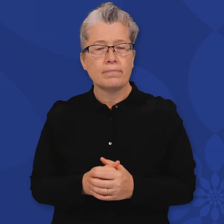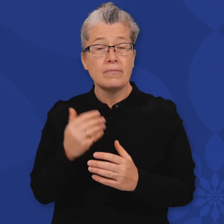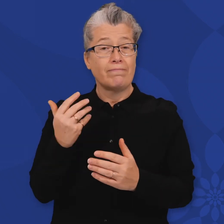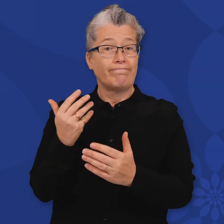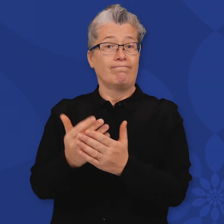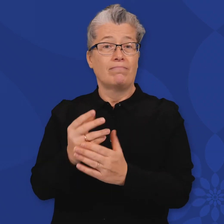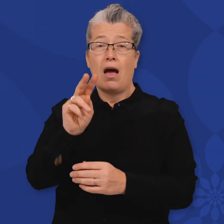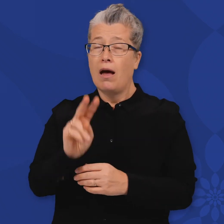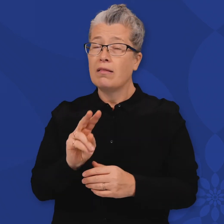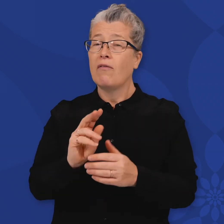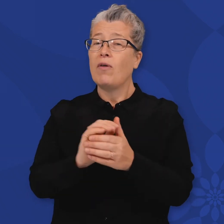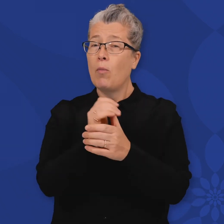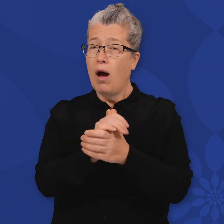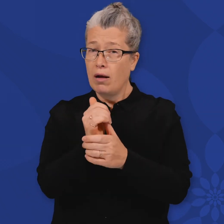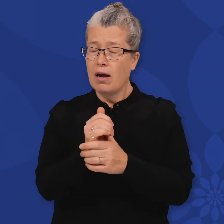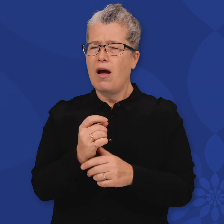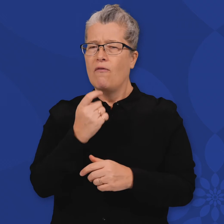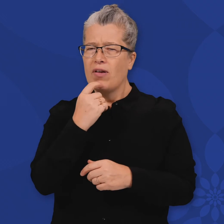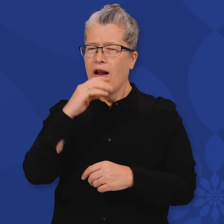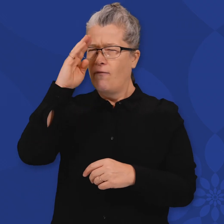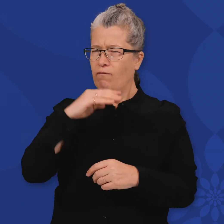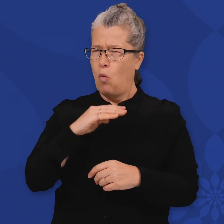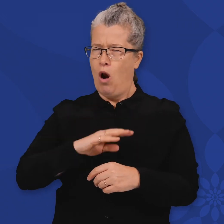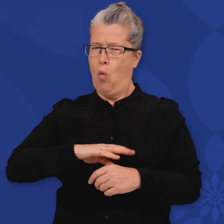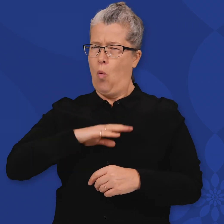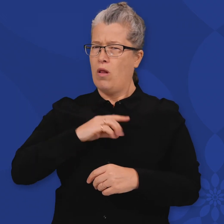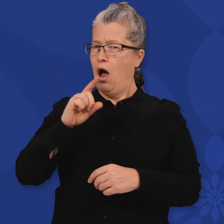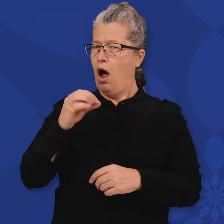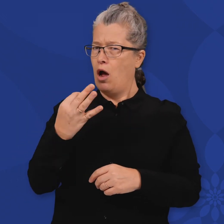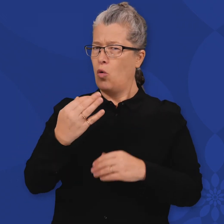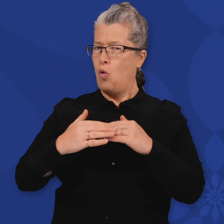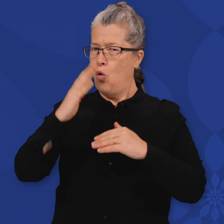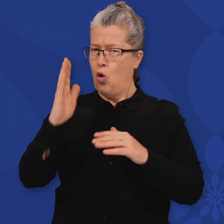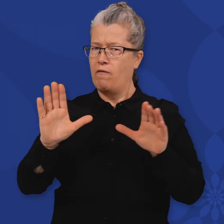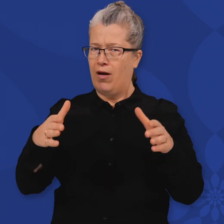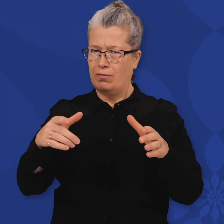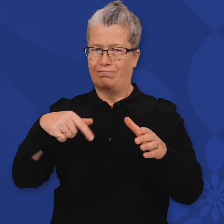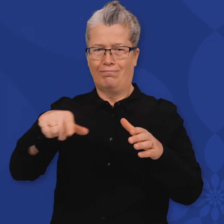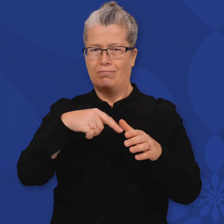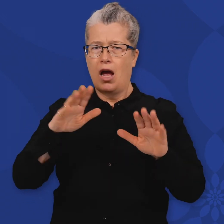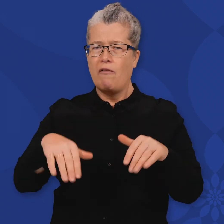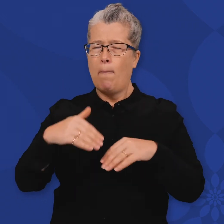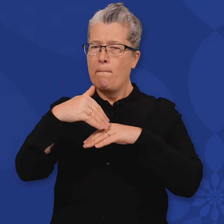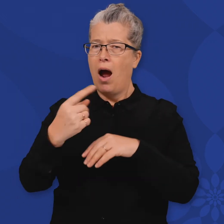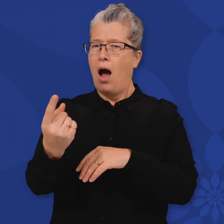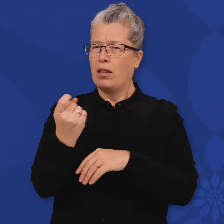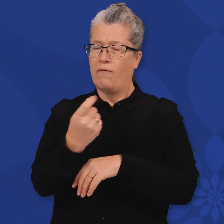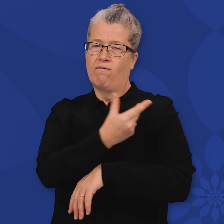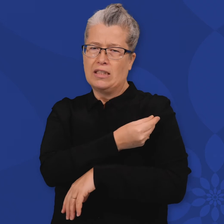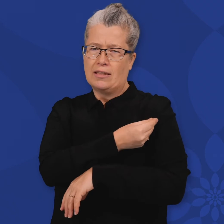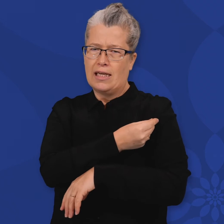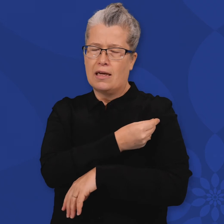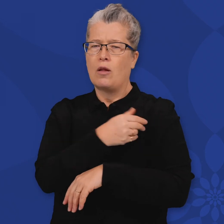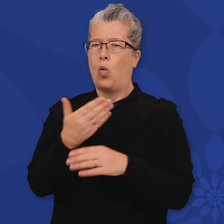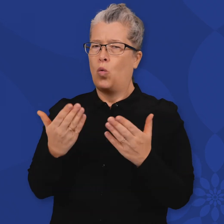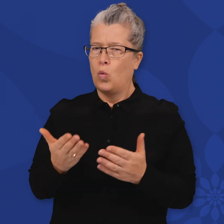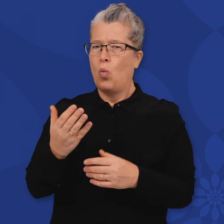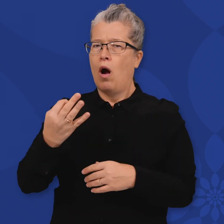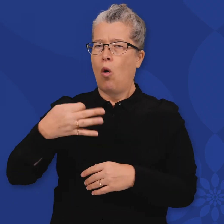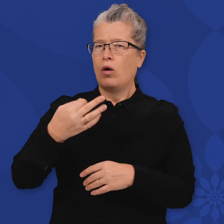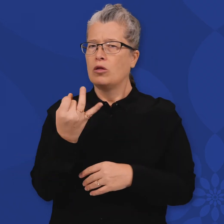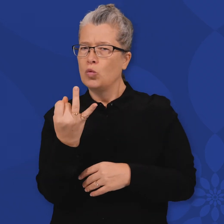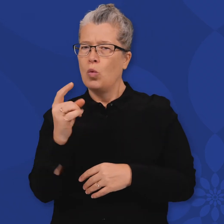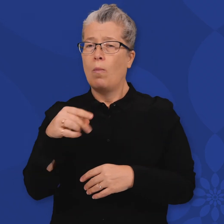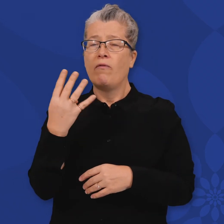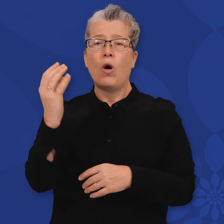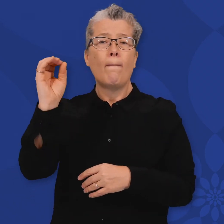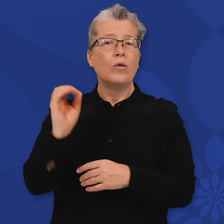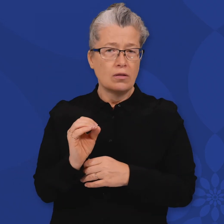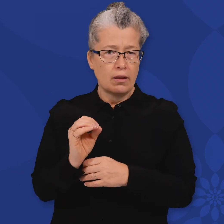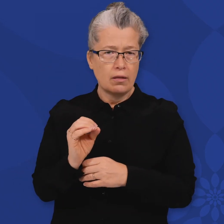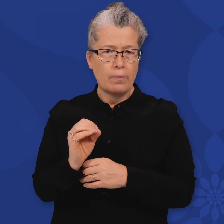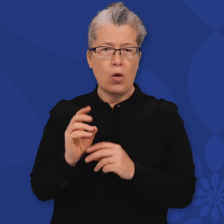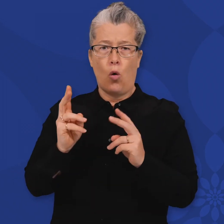Fram till den 2 februari har 87,4 procent av 18 år fyllda och äldre i Finland fått åtminstone -